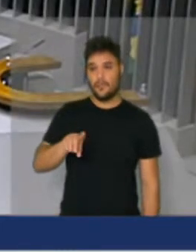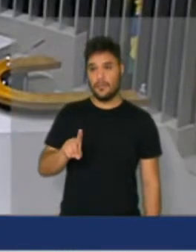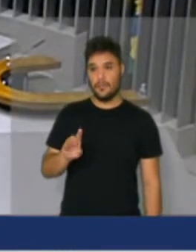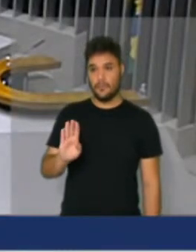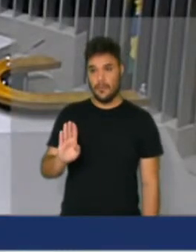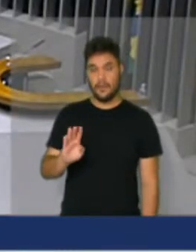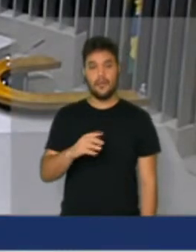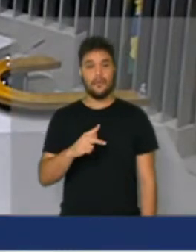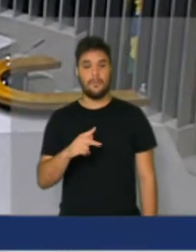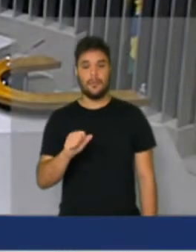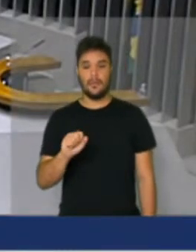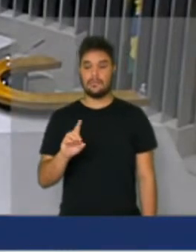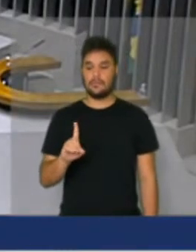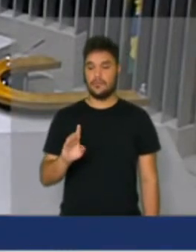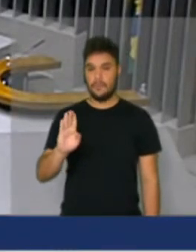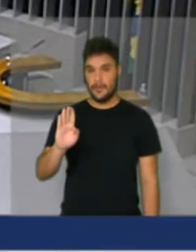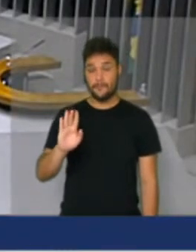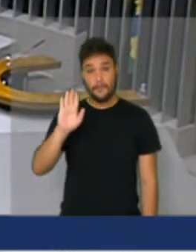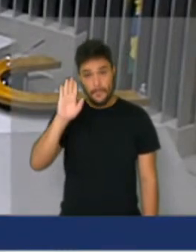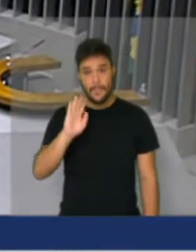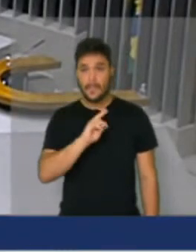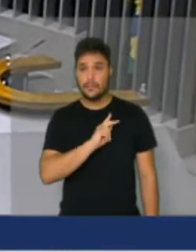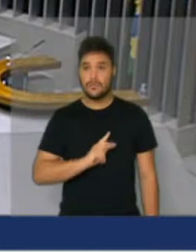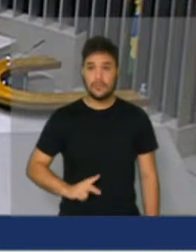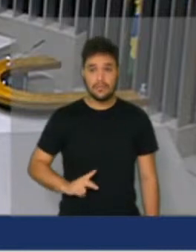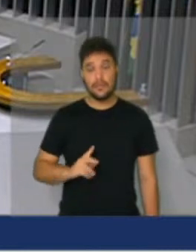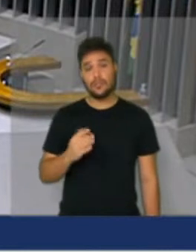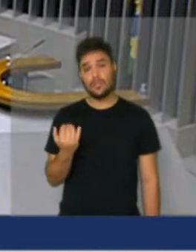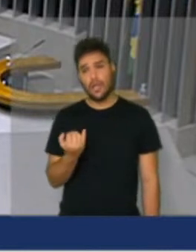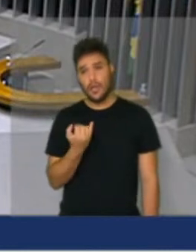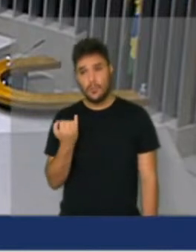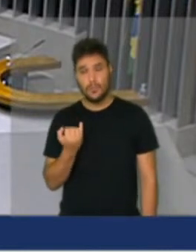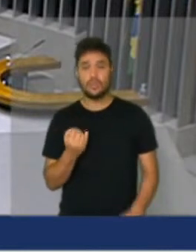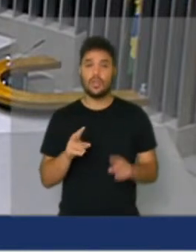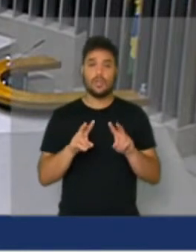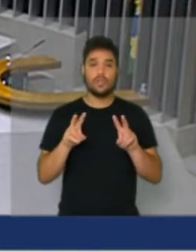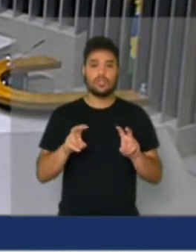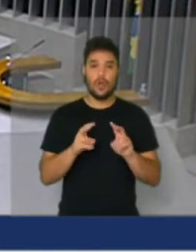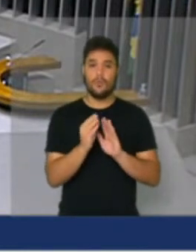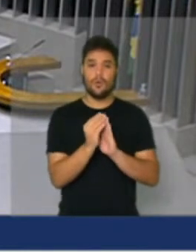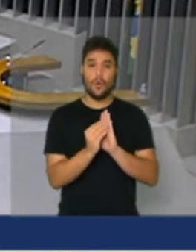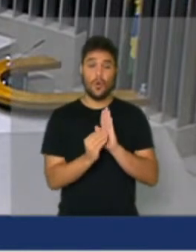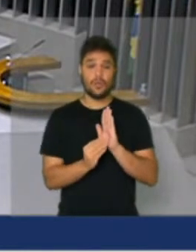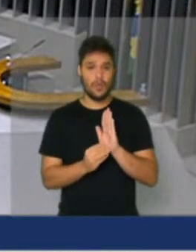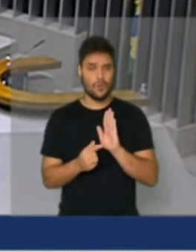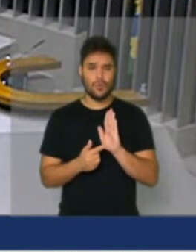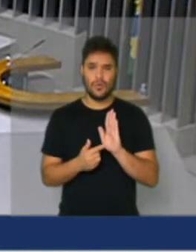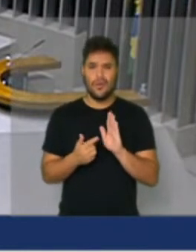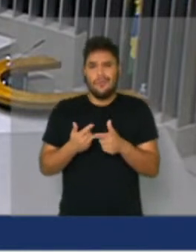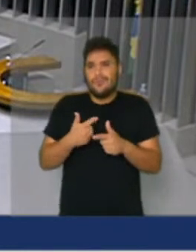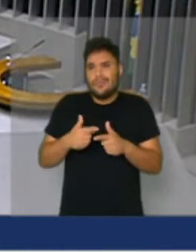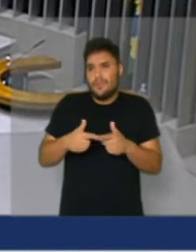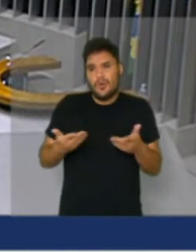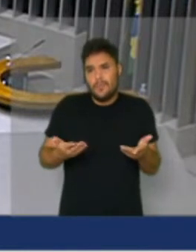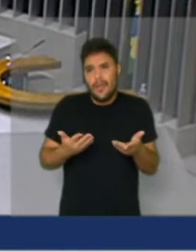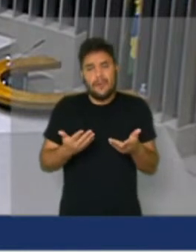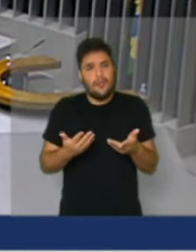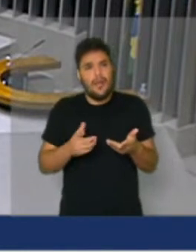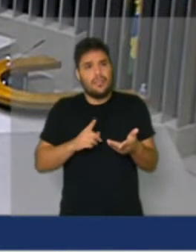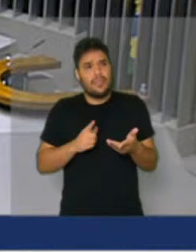[PRESIDENTE]: MDB? PSDB? [DEPUTADO]: SENHOR PRESIDENTE, IMPORTANTE, EM RELAÇÃO AO MÉRITO, NÃO HÁ NENHUM PROBLEMA DE UM BRASILEIRO TER CONTAS NO EXTERIOR, SE É UM PAÍS